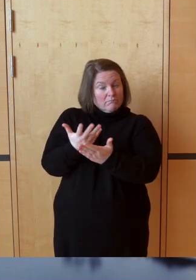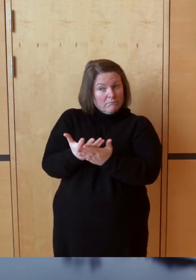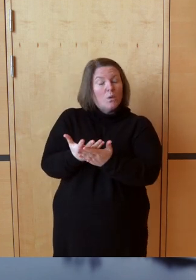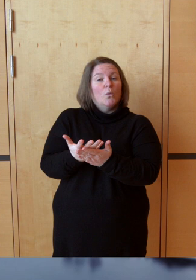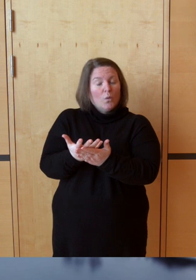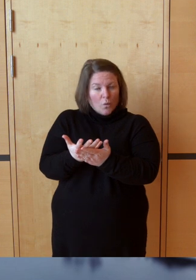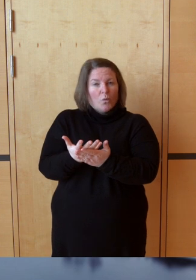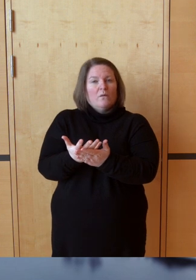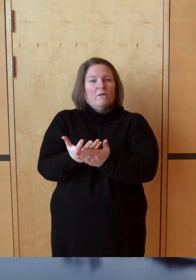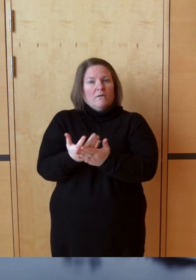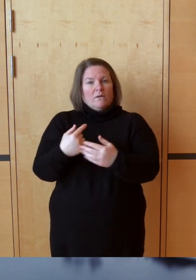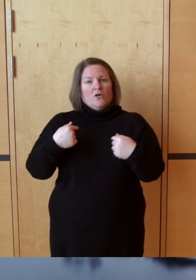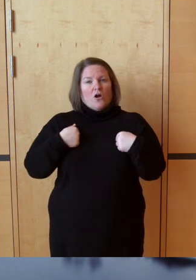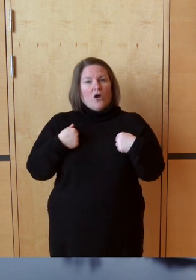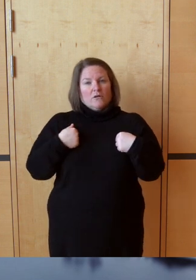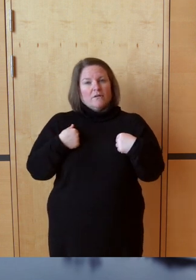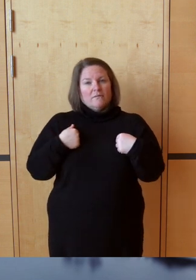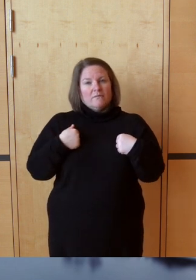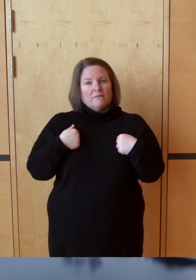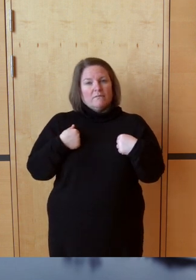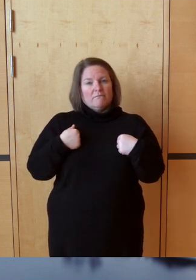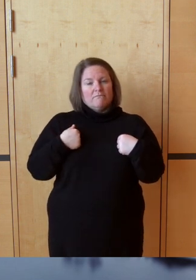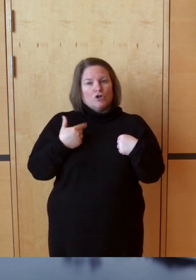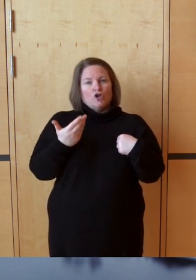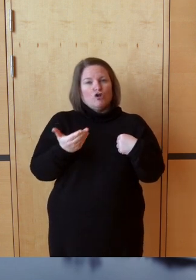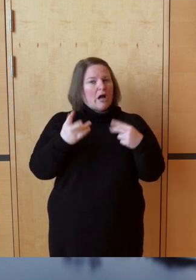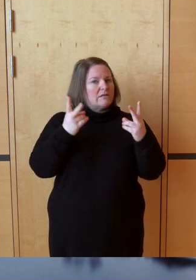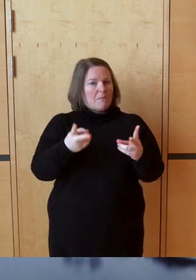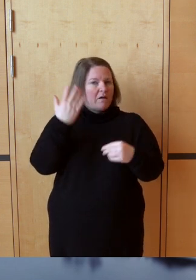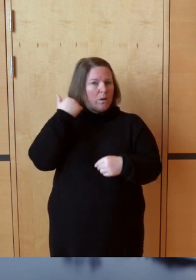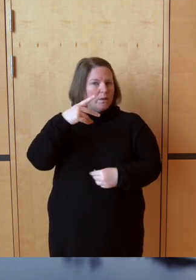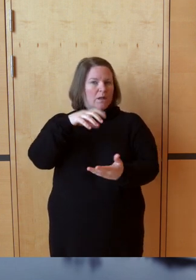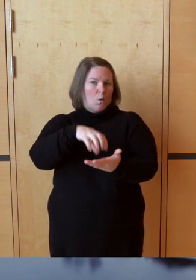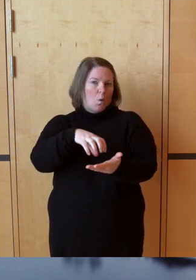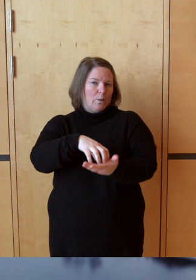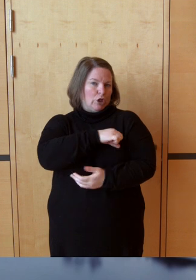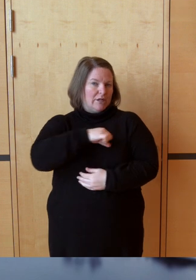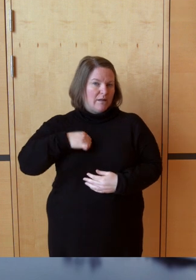Kommer jag att yrka likadant som vi gjorde i kommunstyrelsen vilket innebär att vi stödjer